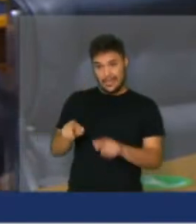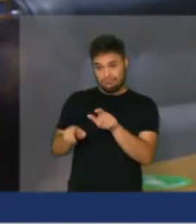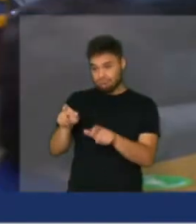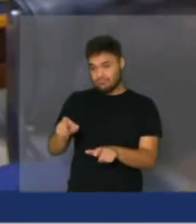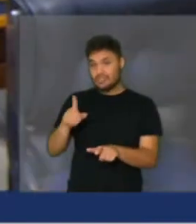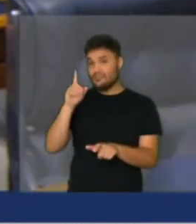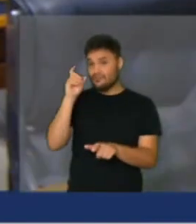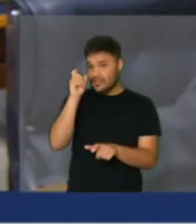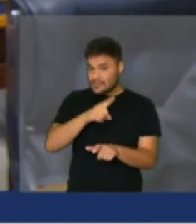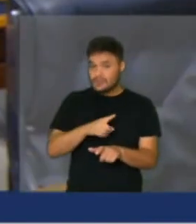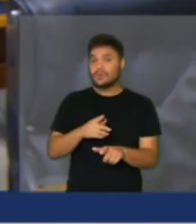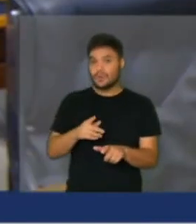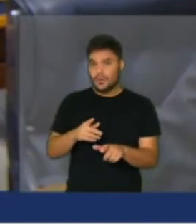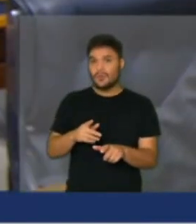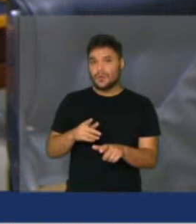DIFÍCIL, O SÍMBOLO MAIOR É AS PESSOAS ESCOLHENDO OSSO